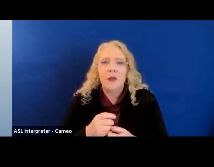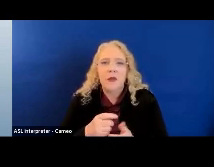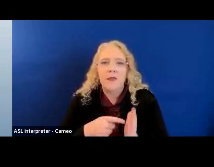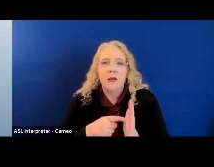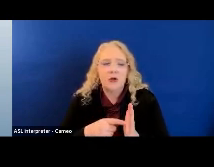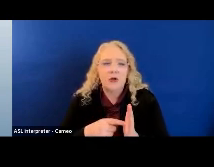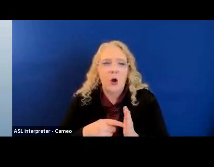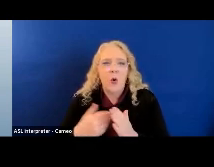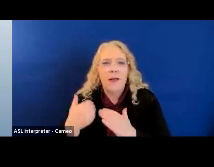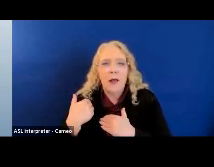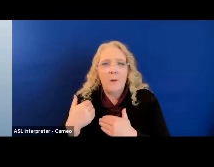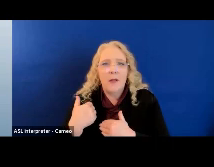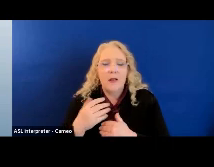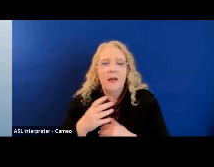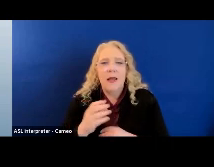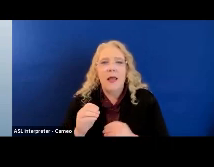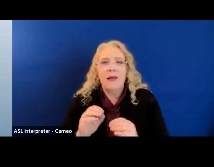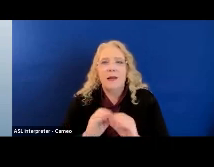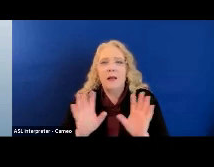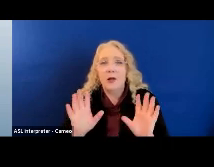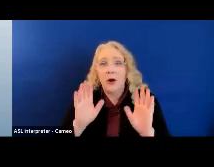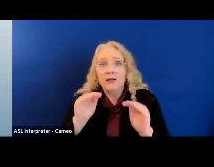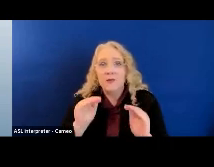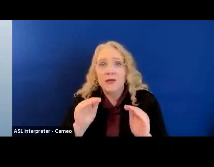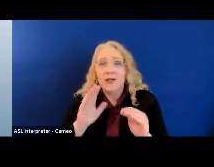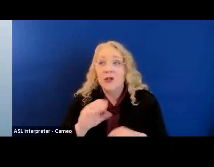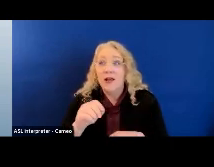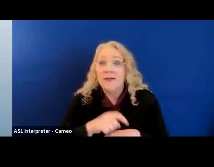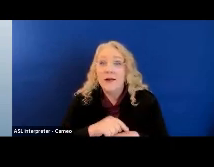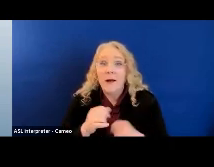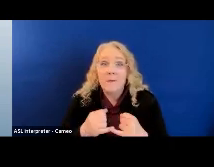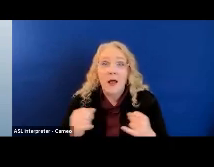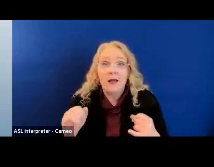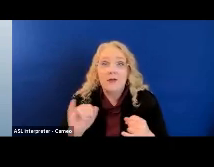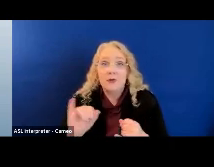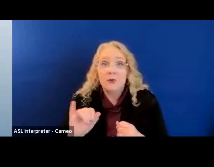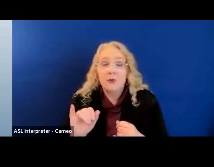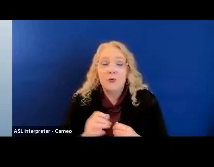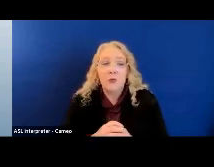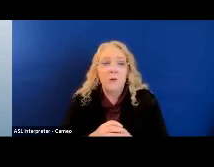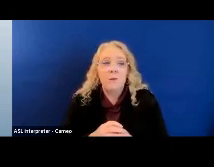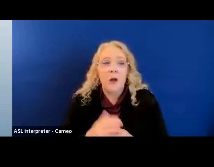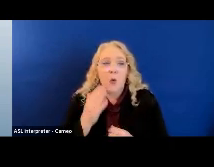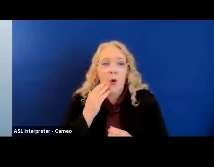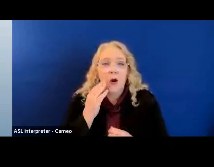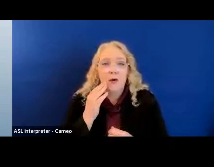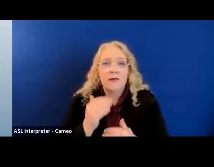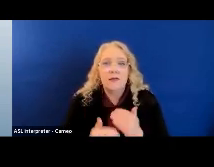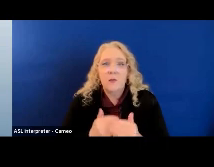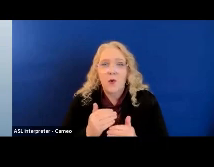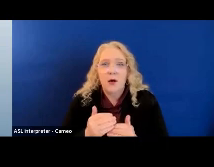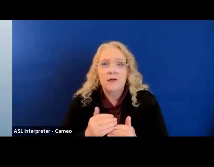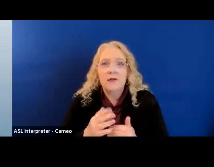expectativas claras, incluidos plazos importantes. El conocimiento del proceso y los apoyos disponibles